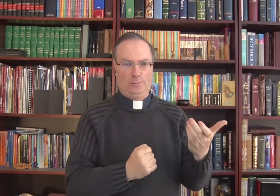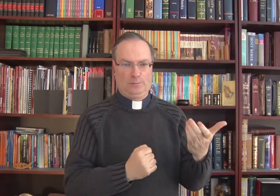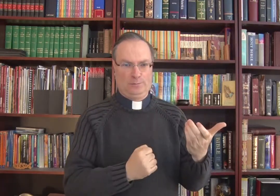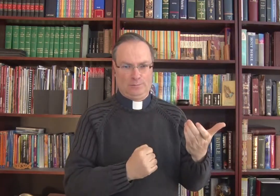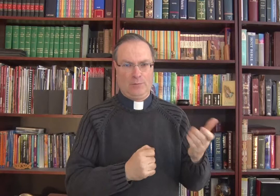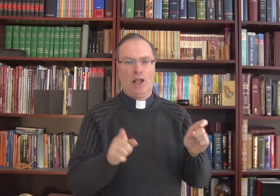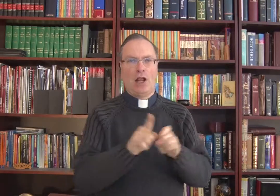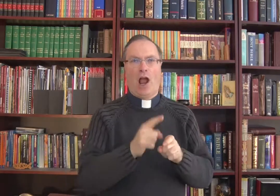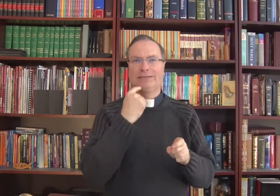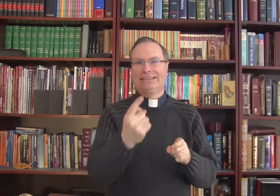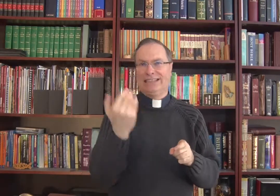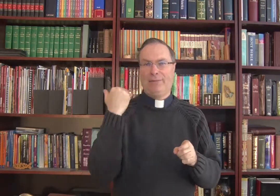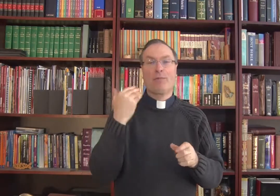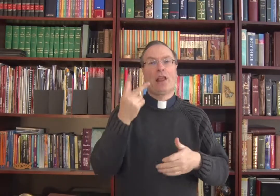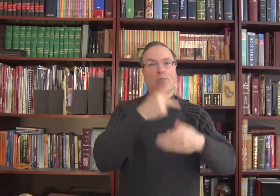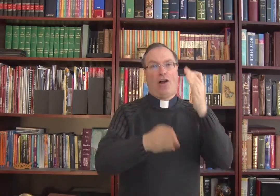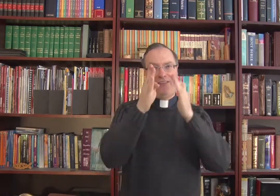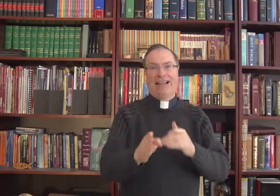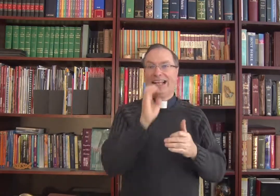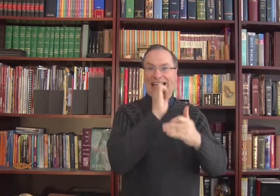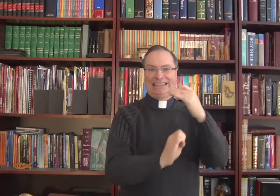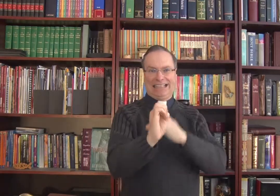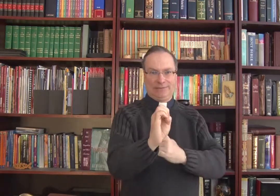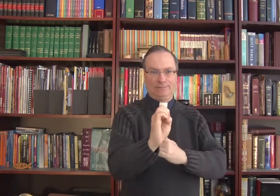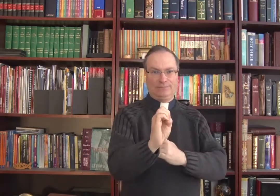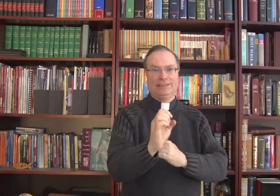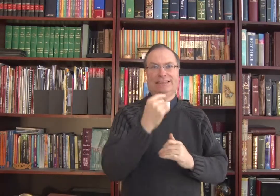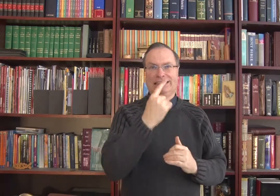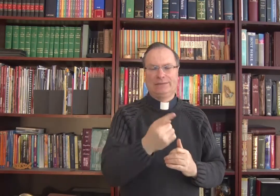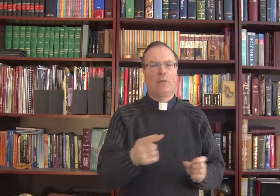Comme le disait le prophète Ésaïe: